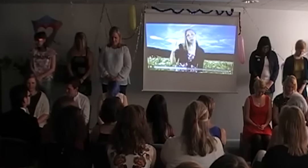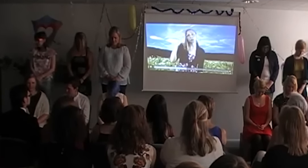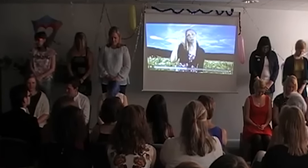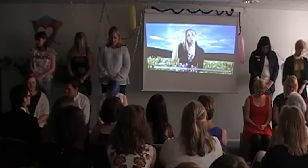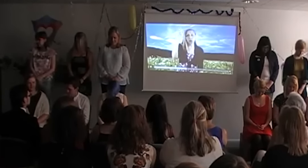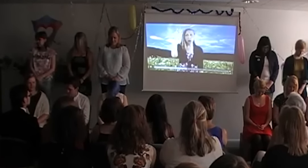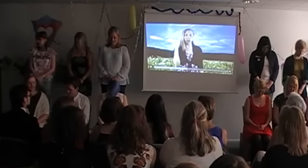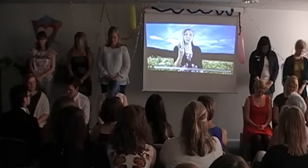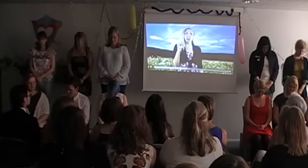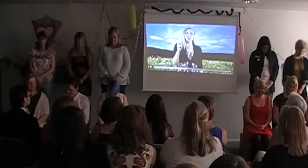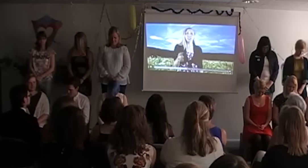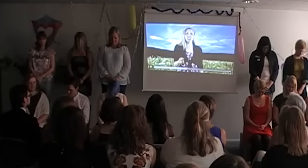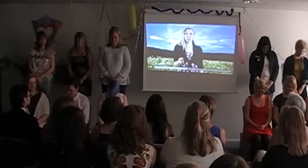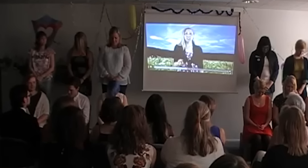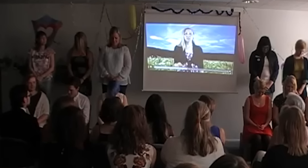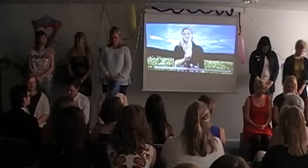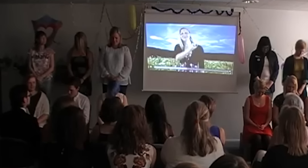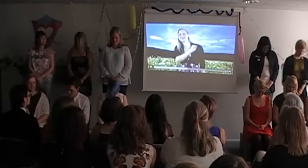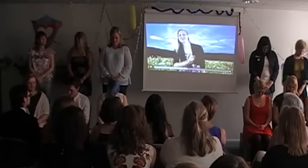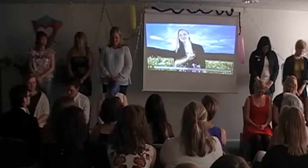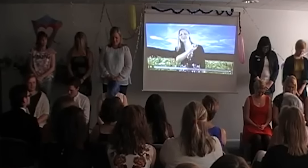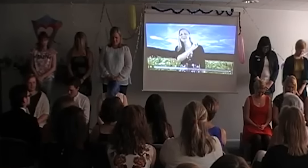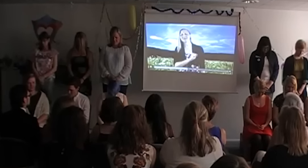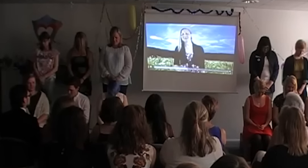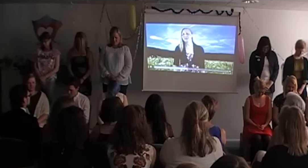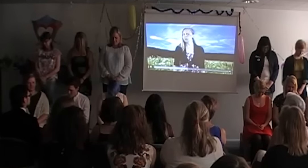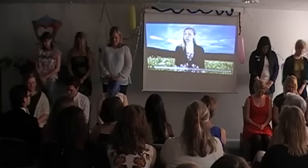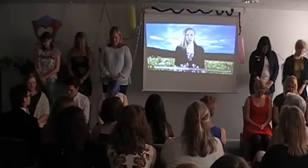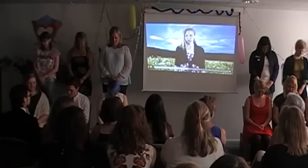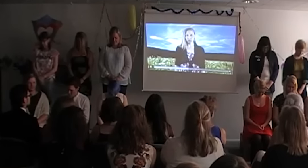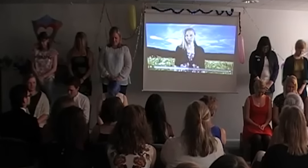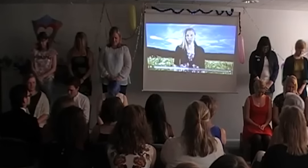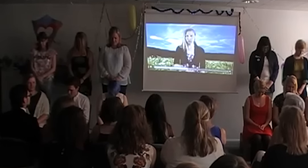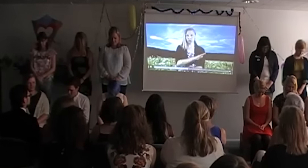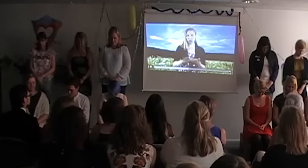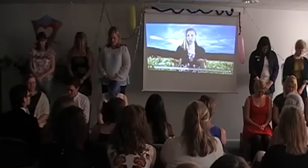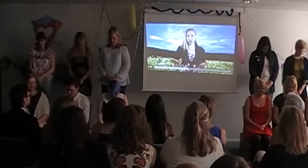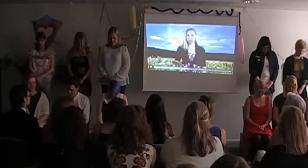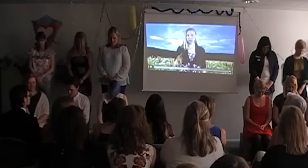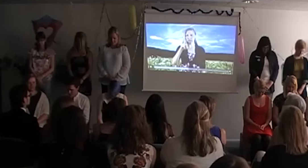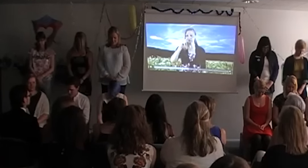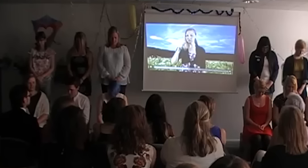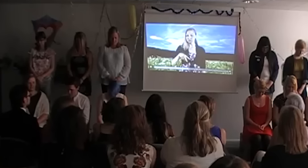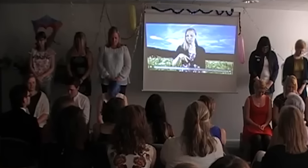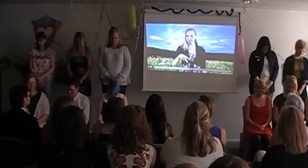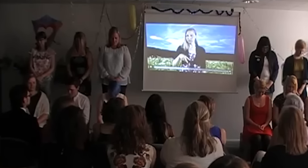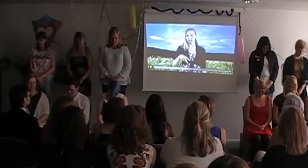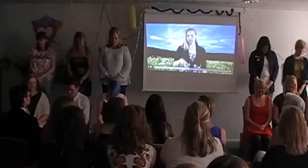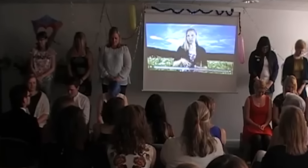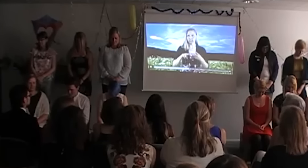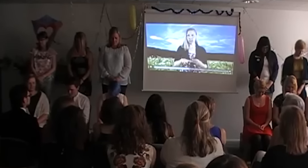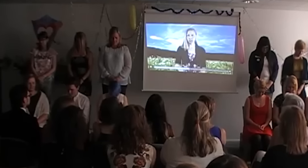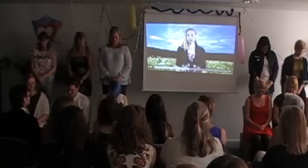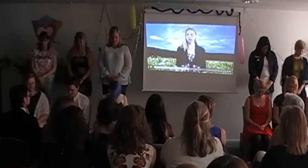Tror att man kan vänja sig och kanske kan stå ut. Men jag ska aldrig mer titta ner igen.